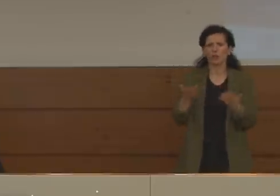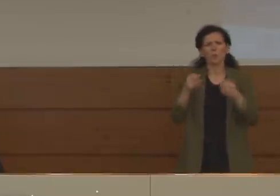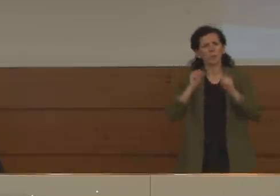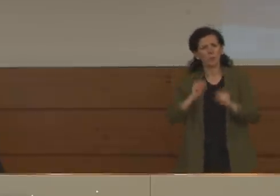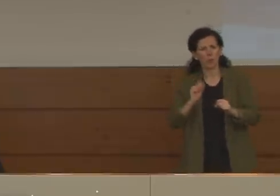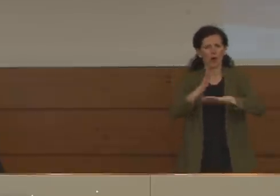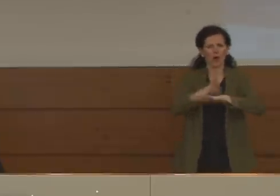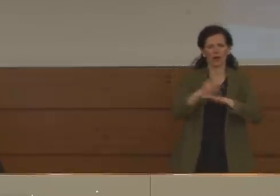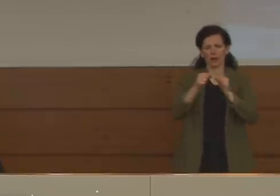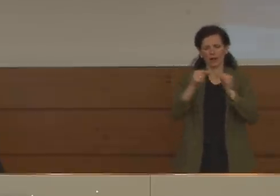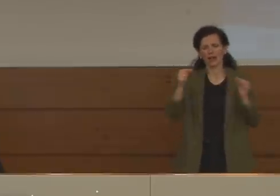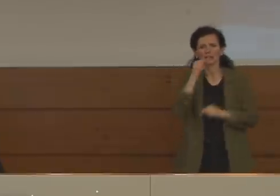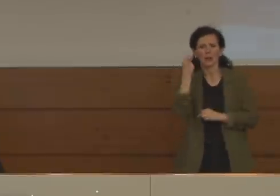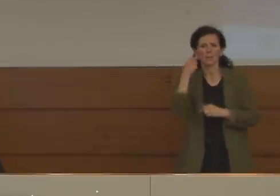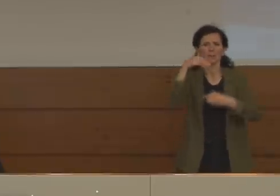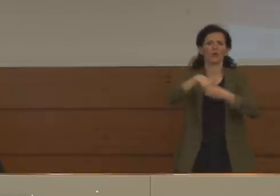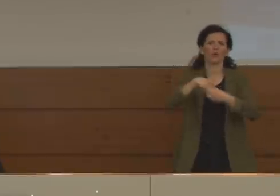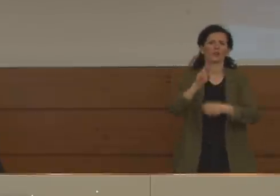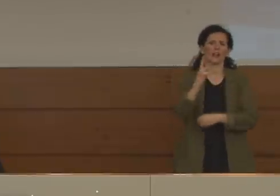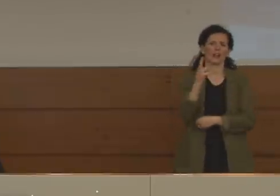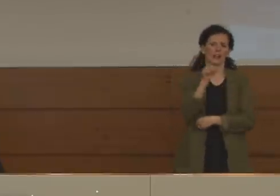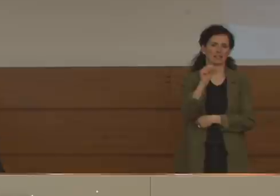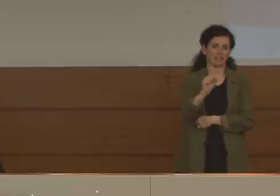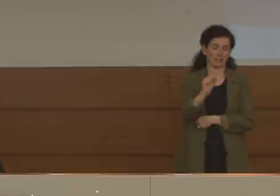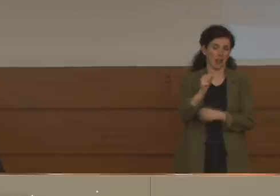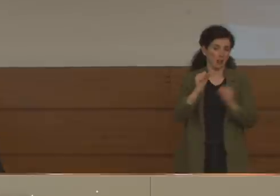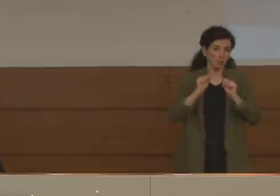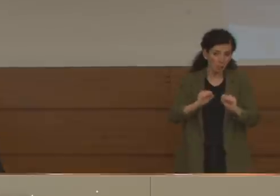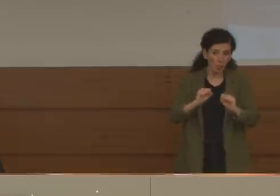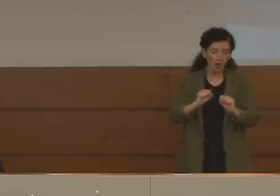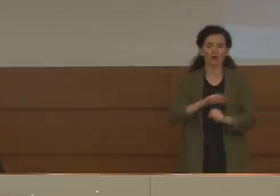nelle residenze? E l'altra domanda è collegata, in qualche modo, ad altre fasce